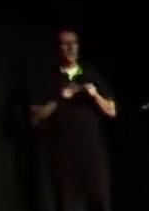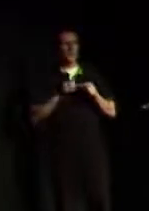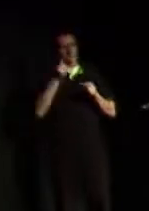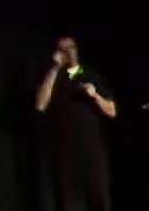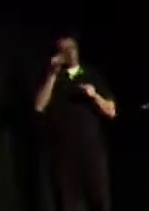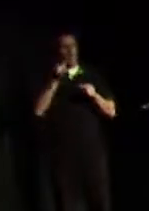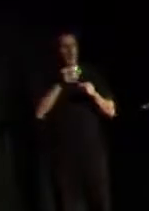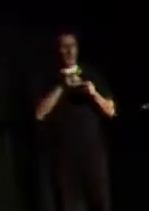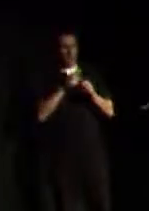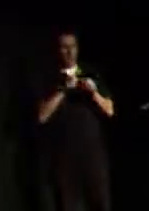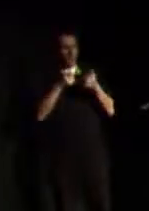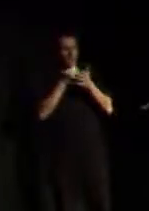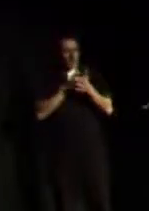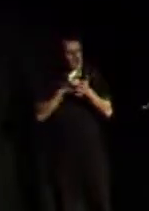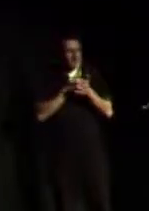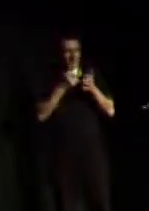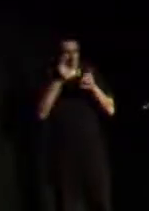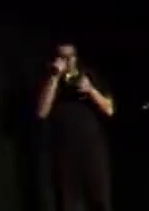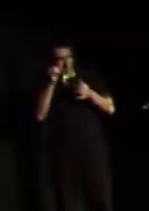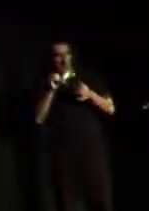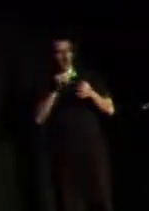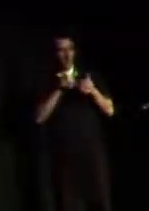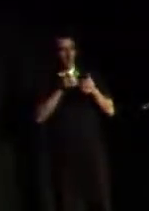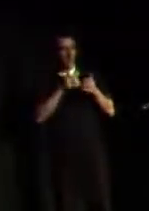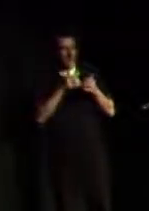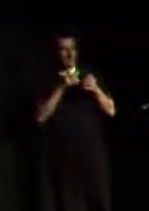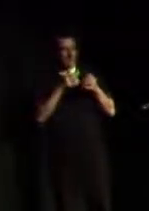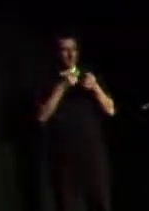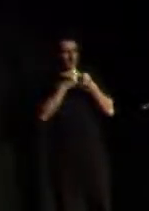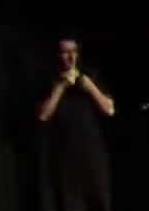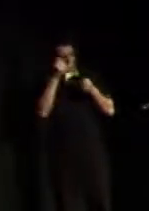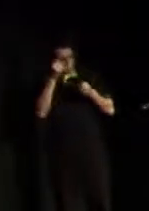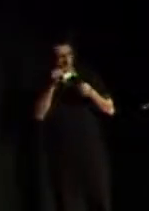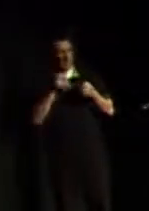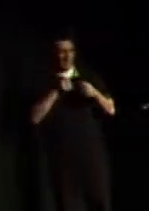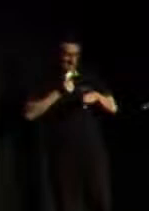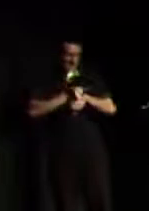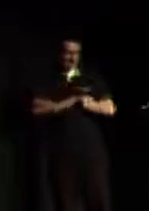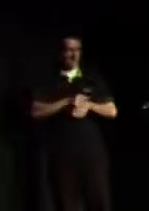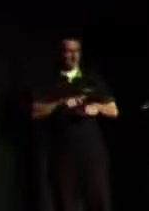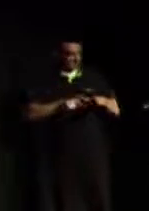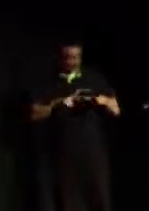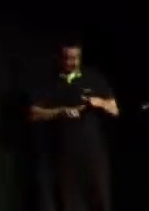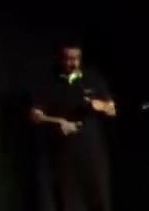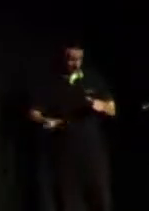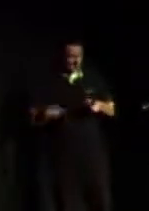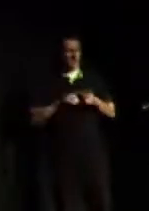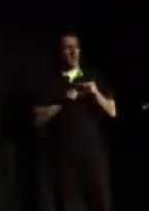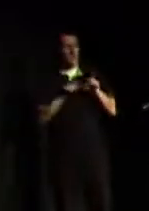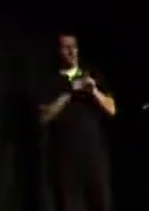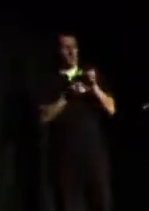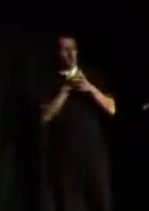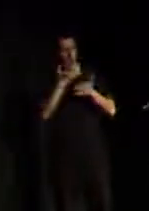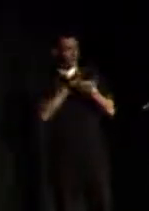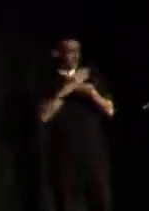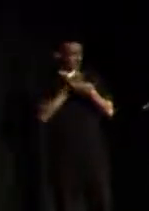da Criança e do Adolescente. É também coautora do livro "Formação Profissional Desportiva" e da série de manuais de formação